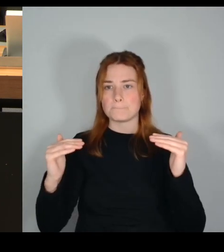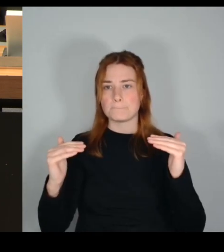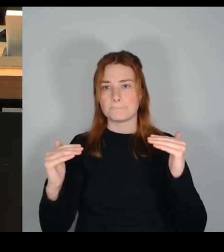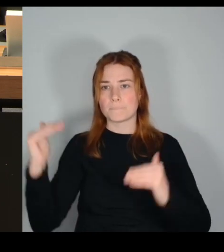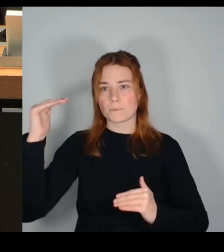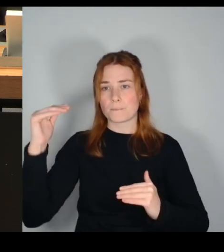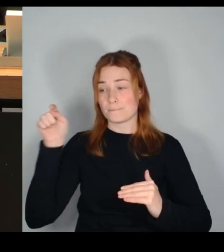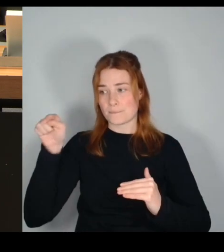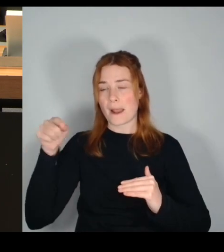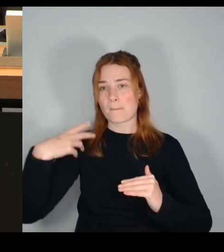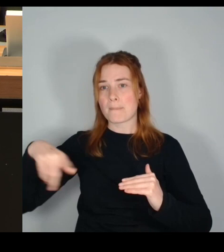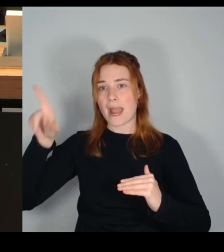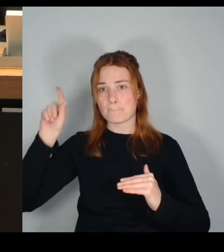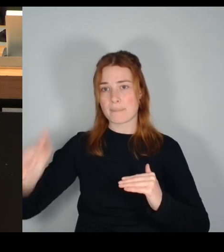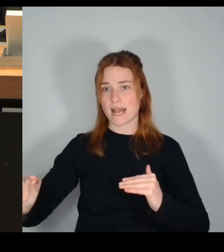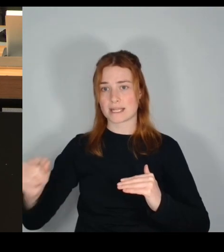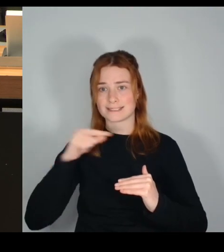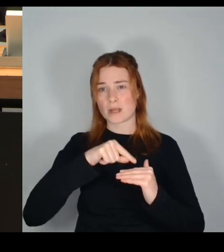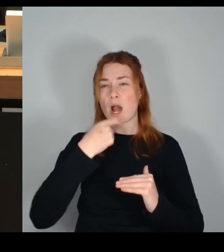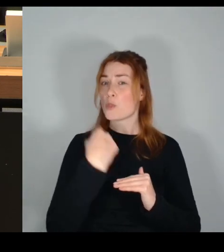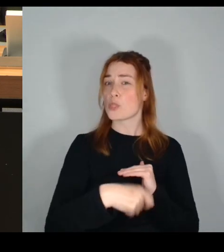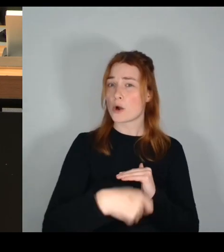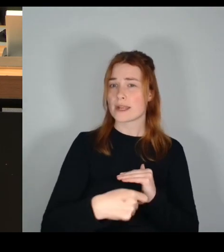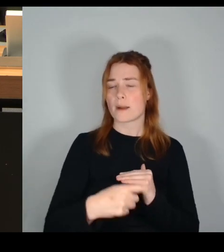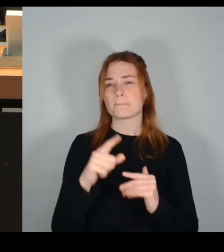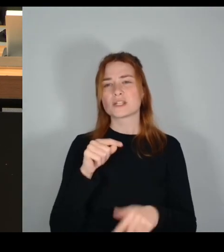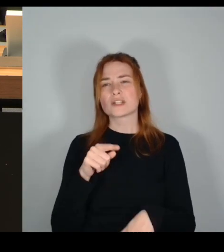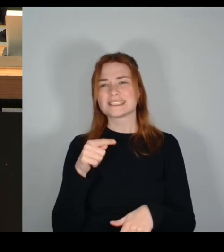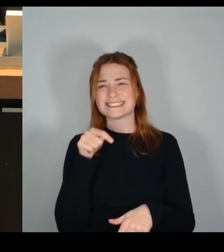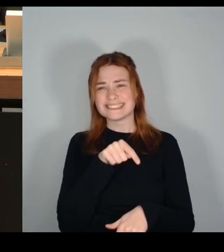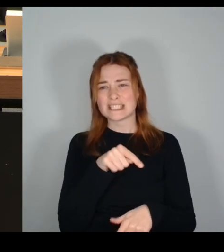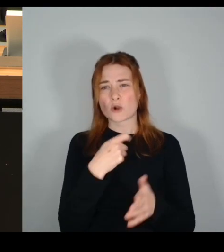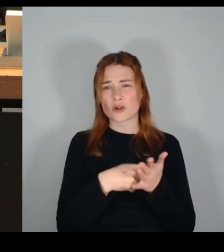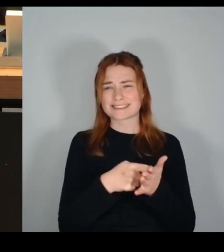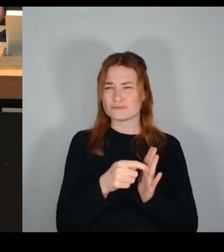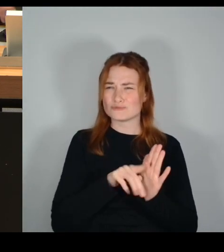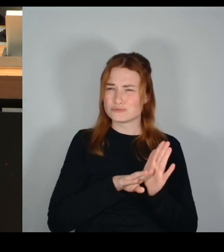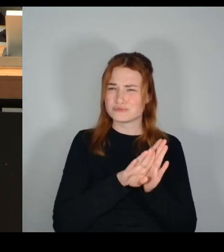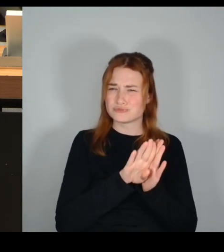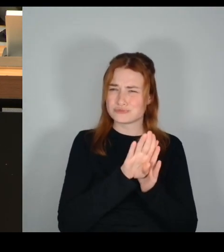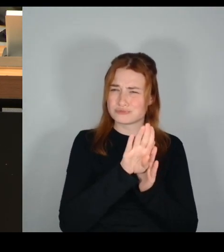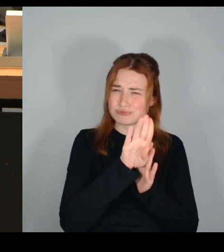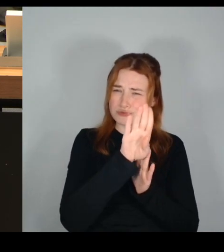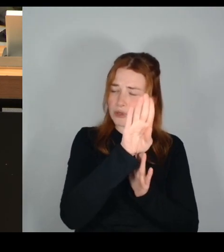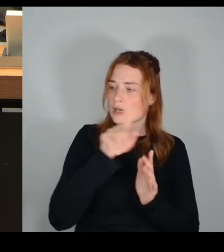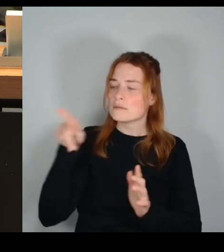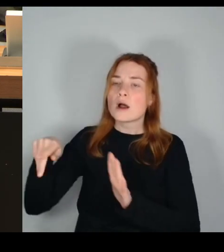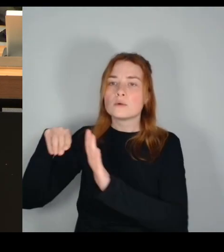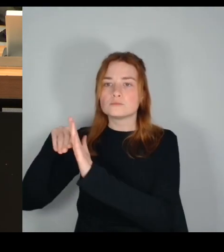Kosten für den Bau von Atomkraftwerken ins Unermessliche? Schauen Sie sich doch mal die Kosten und die Zeitverzögerung